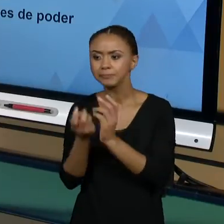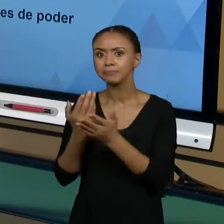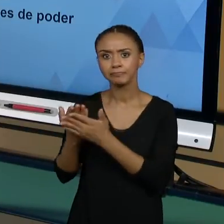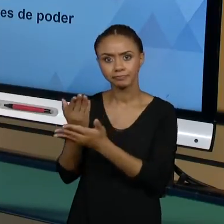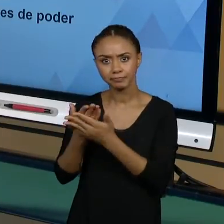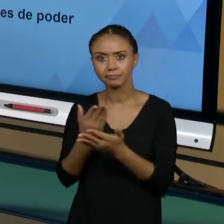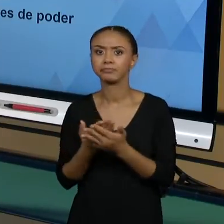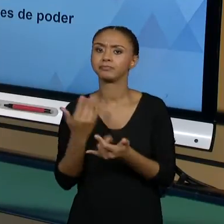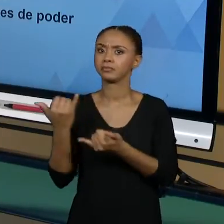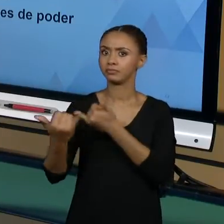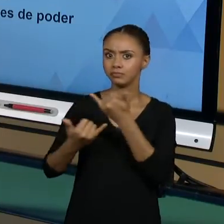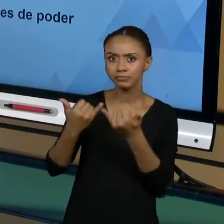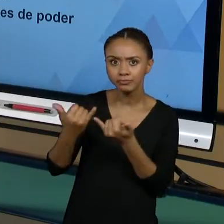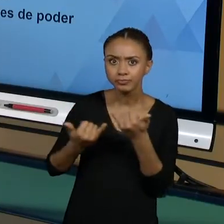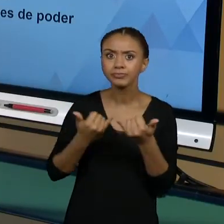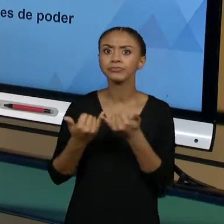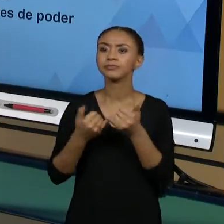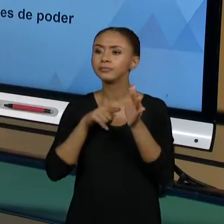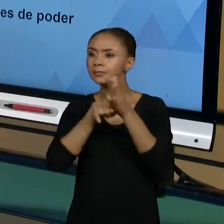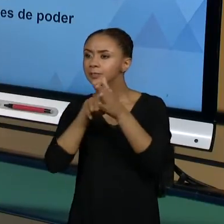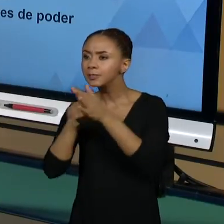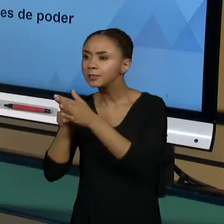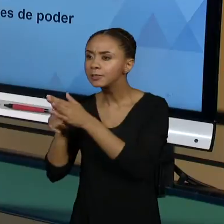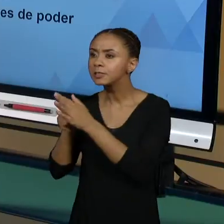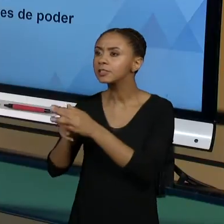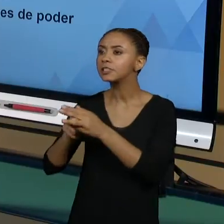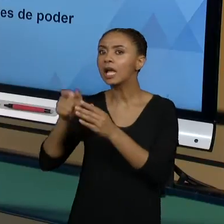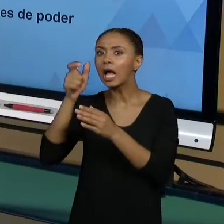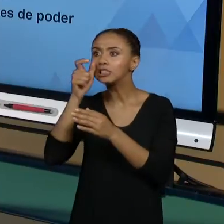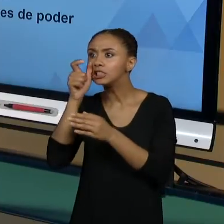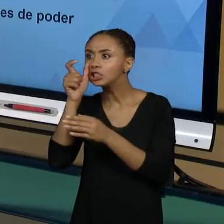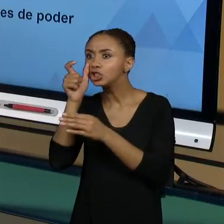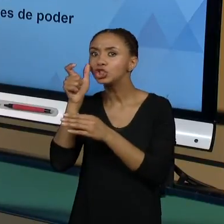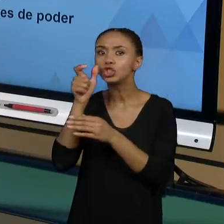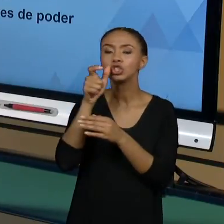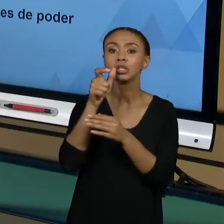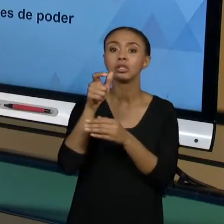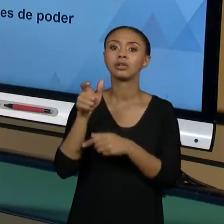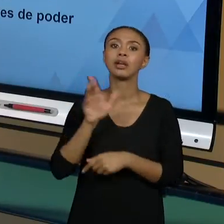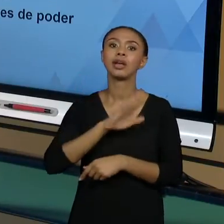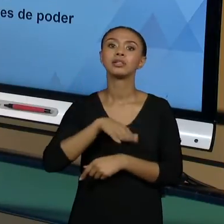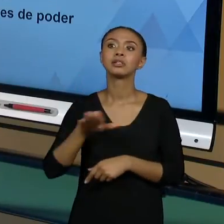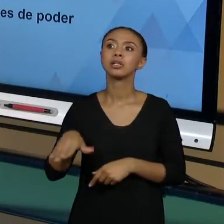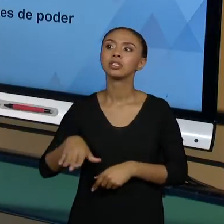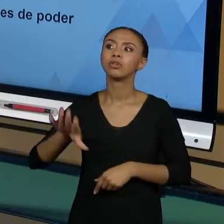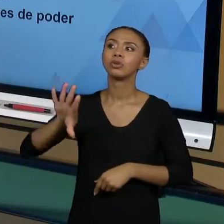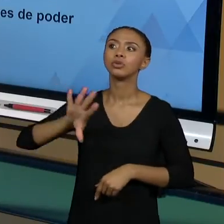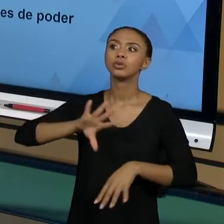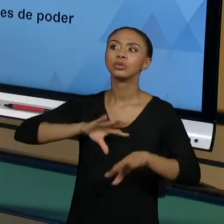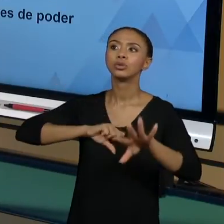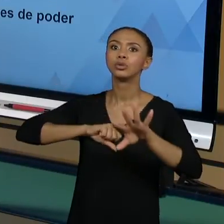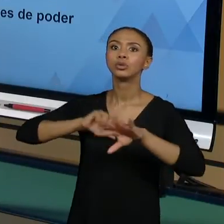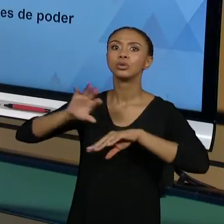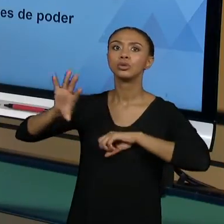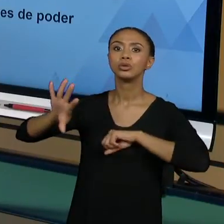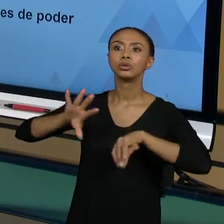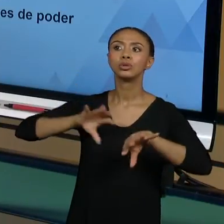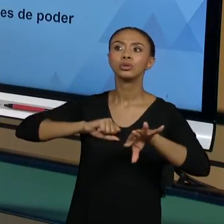CAPOEIRA, SE ELAS VEEM MATERIAIS COM CAPOEIRA ETC., AS CRIANÇAS VÃO PRODUZINDO A CAPOEIRA, OU SEJA, VÃO PRODUZINDO UMA REALIDADE, VÃO